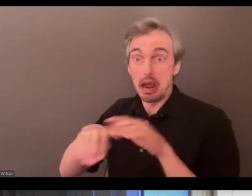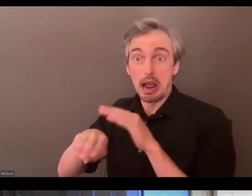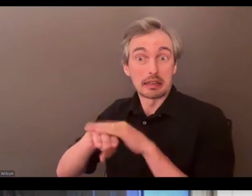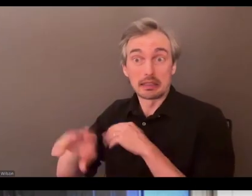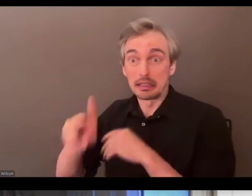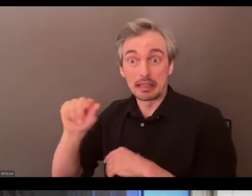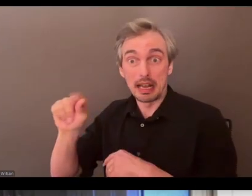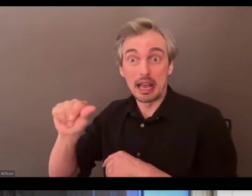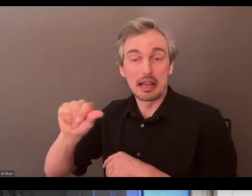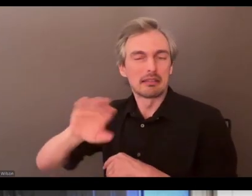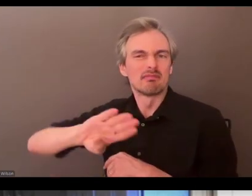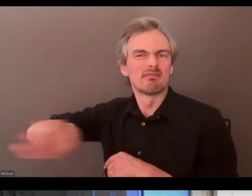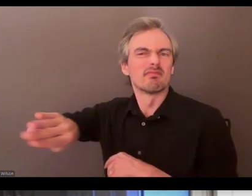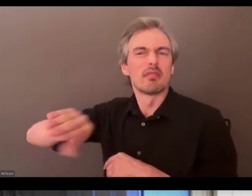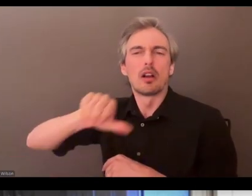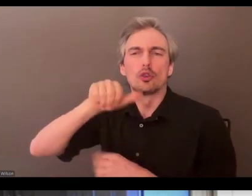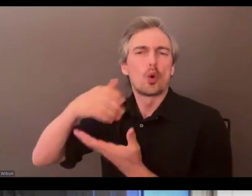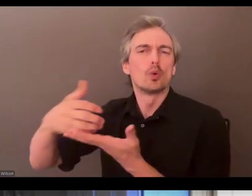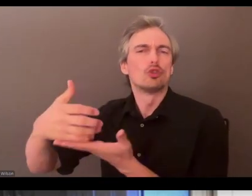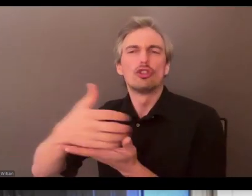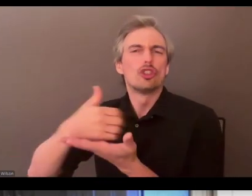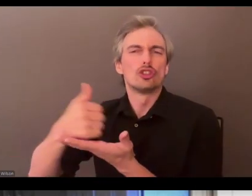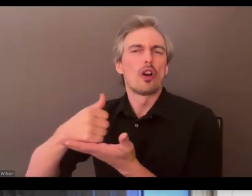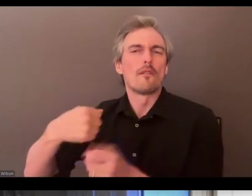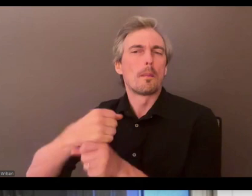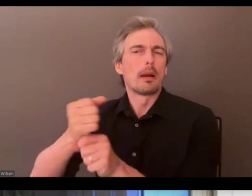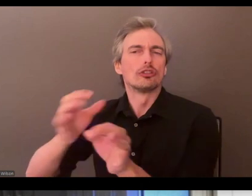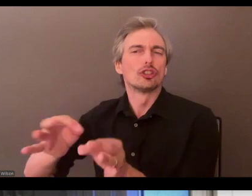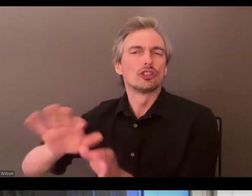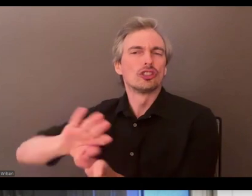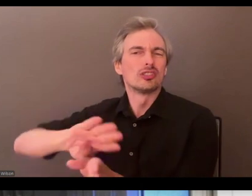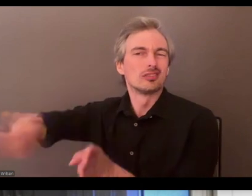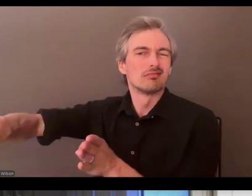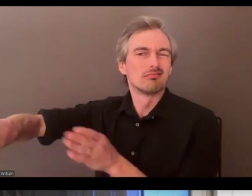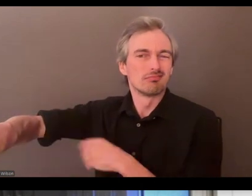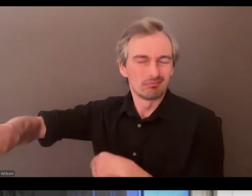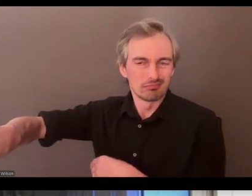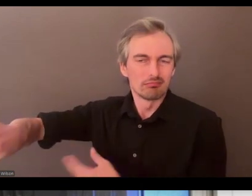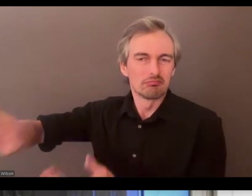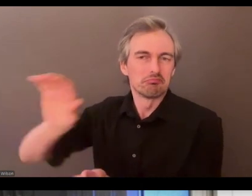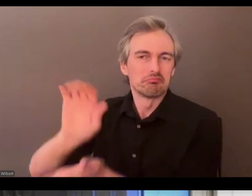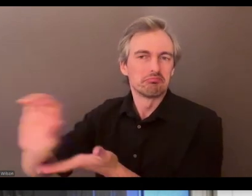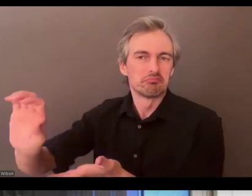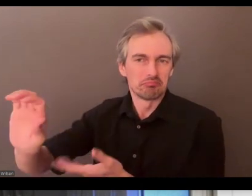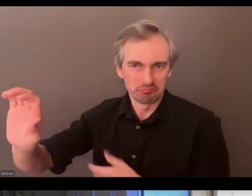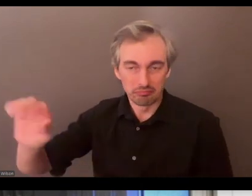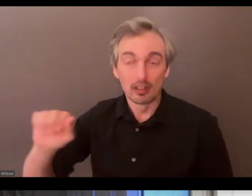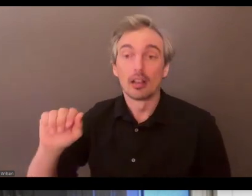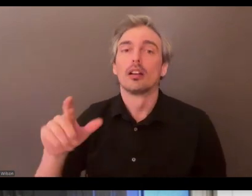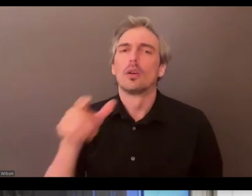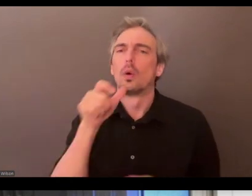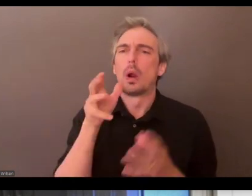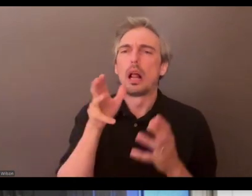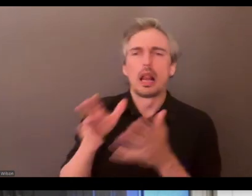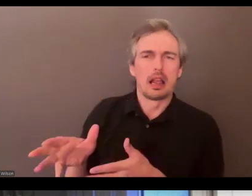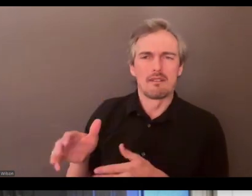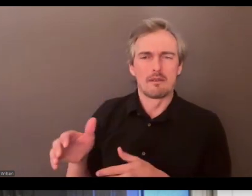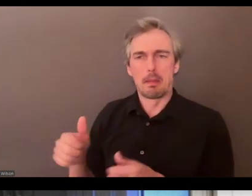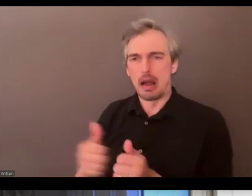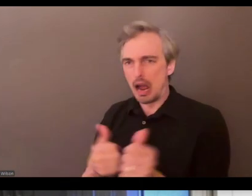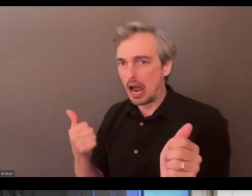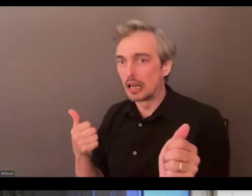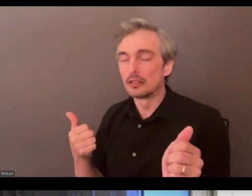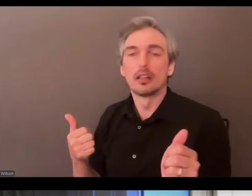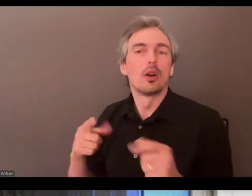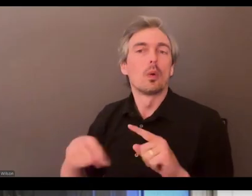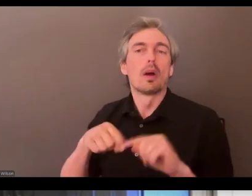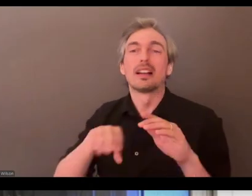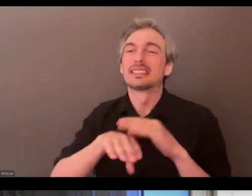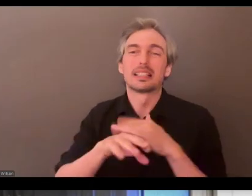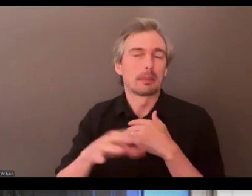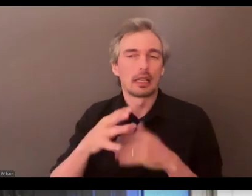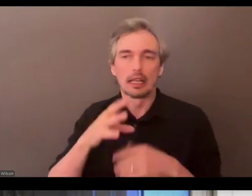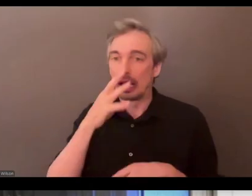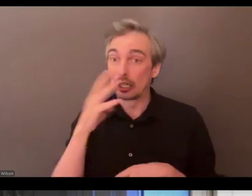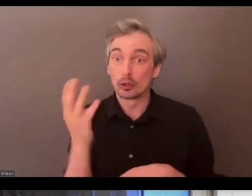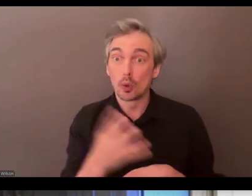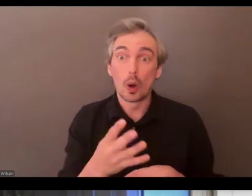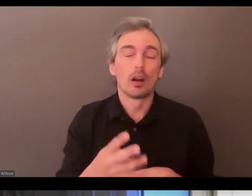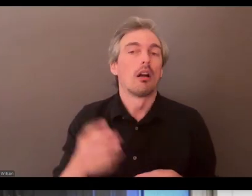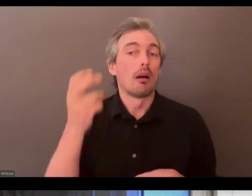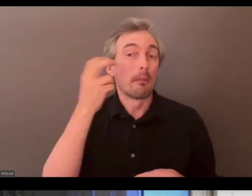では、誰が取り残されるのでしょうか？アクセシビリティが無視されると、視覚障害者 や弱視のユ ーザ ーはデ ータスト ーリ ーから完全に締め出されてしまいます。